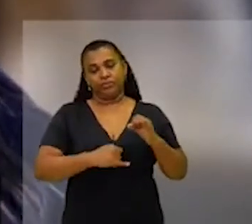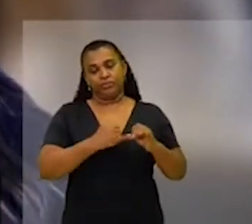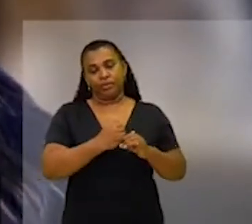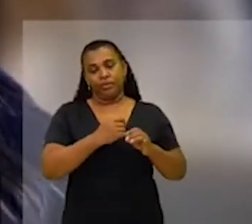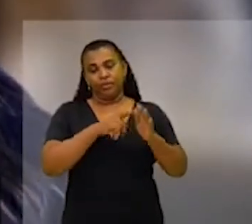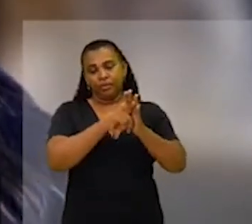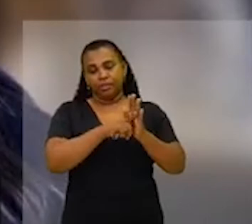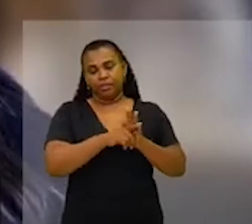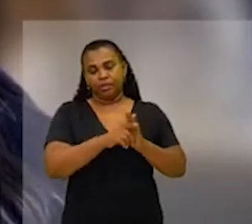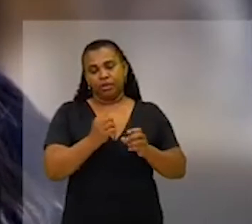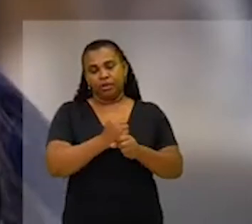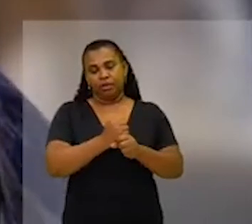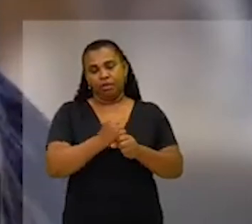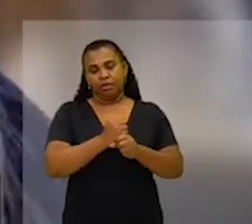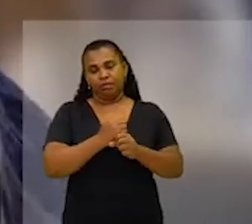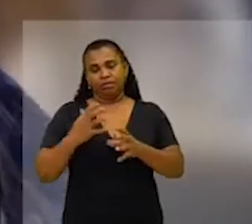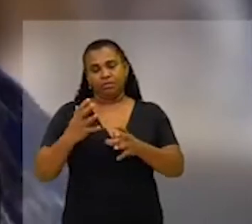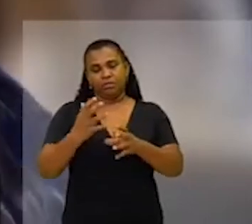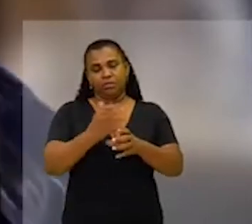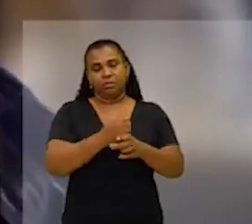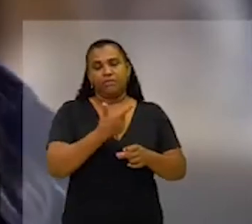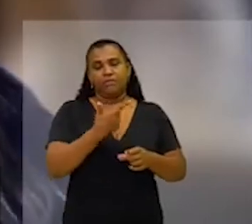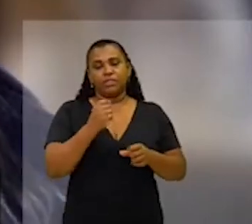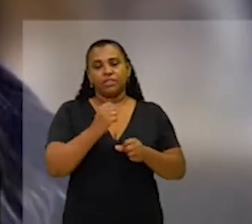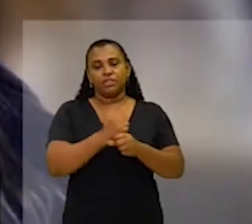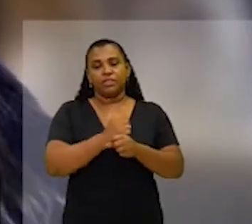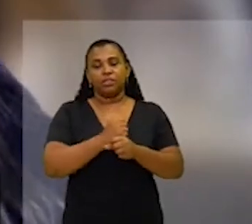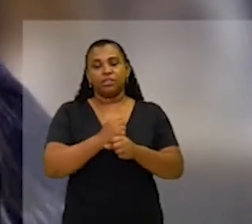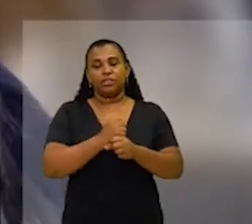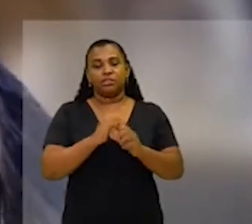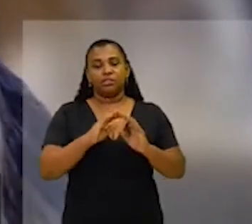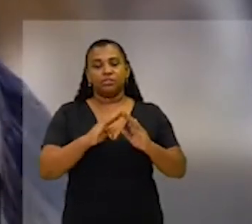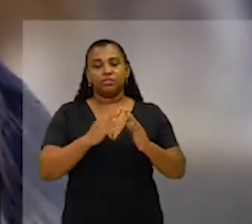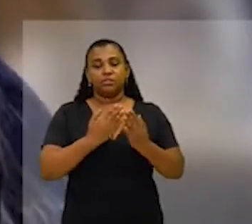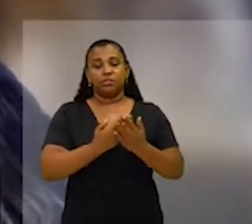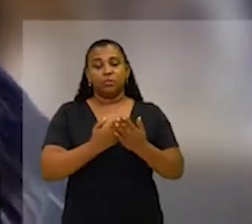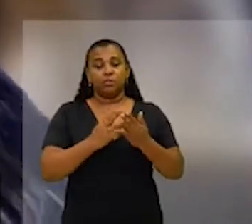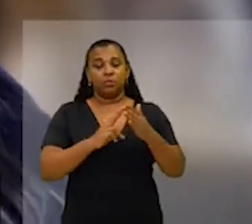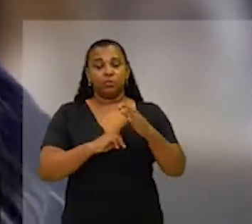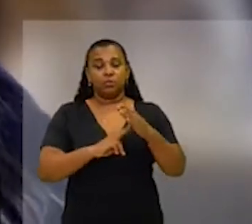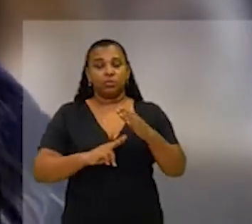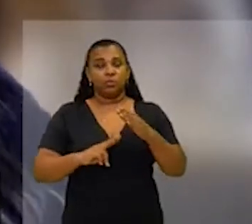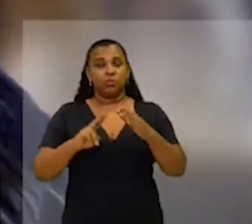anos né na escola do futuro da Usp eu acordei muitas políticas públicas de inclusão digital